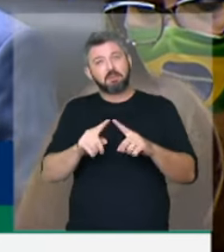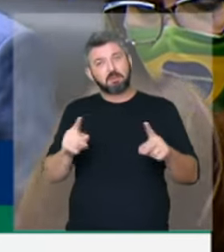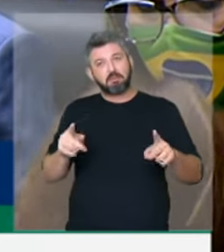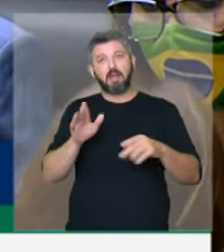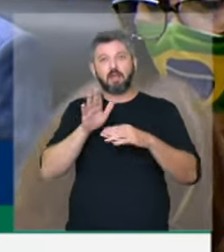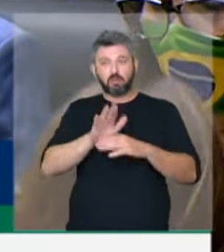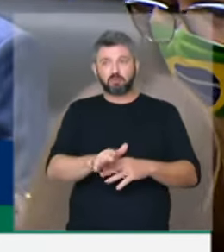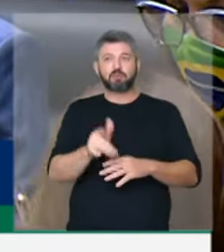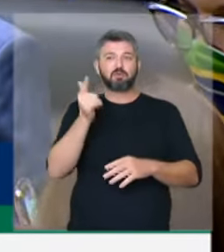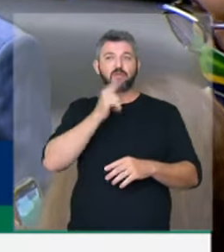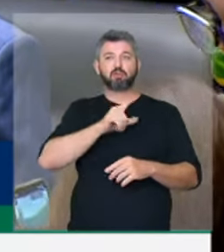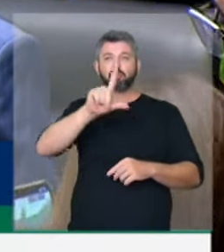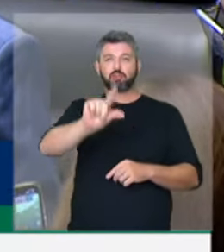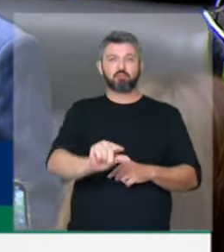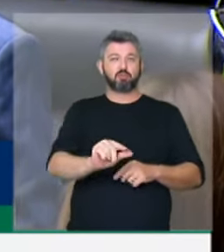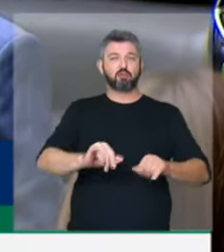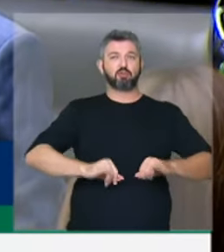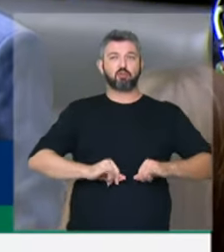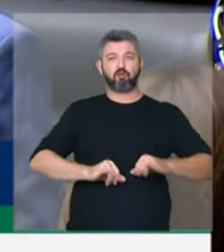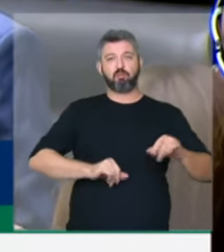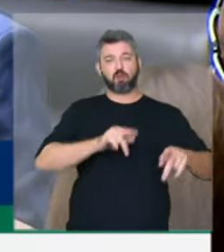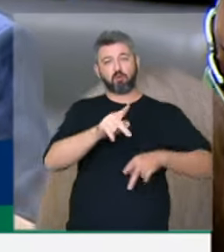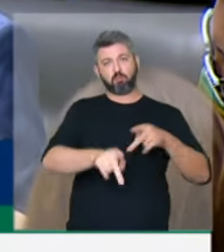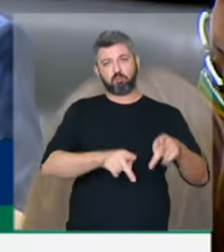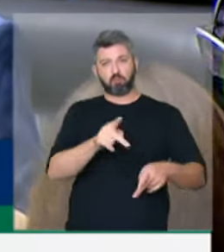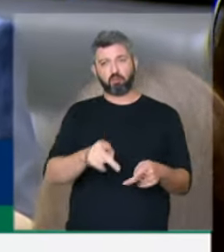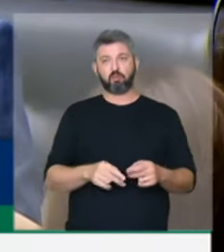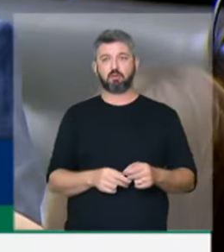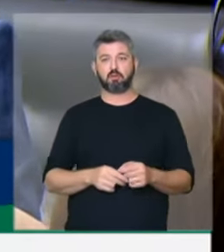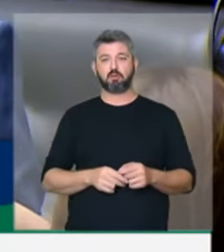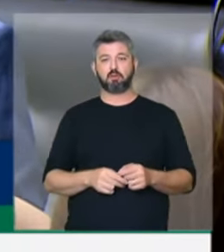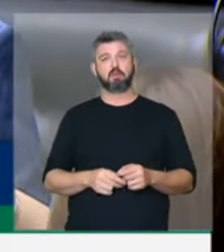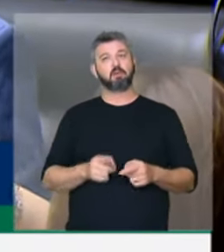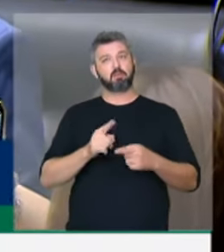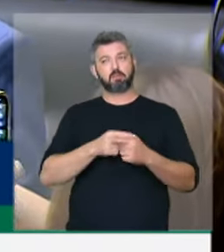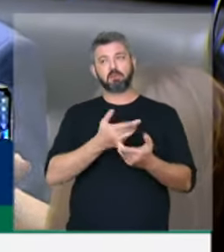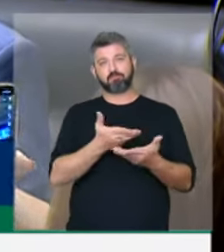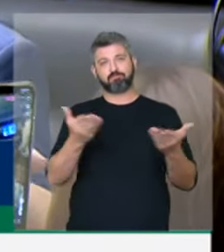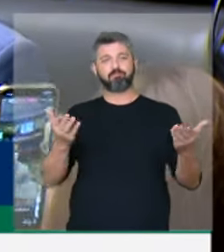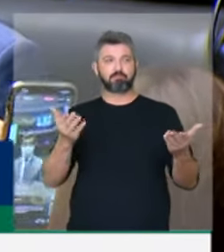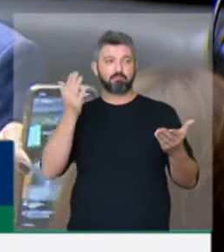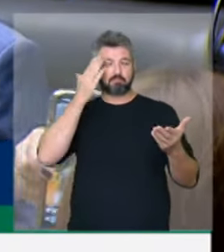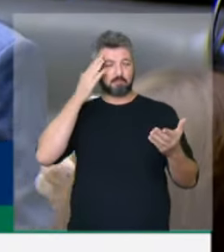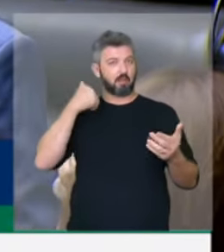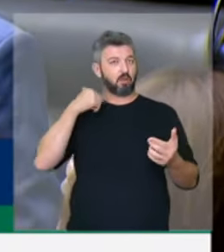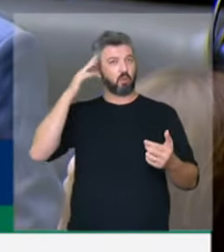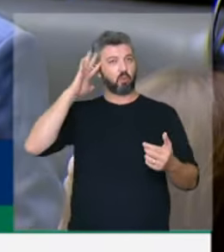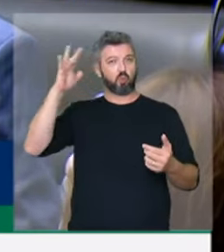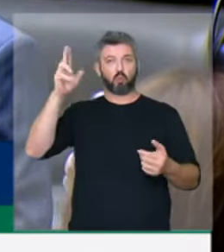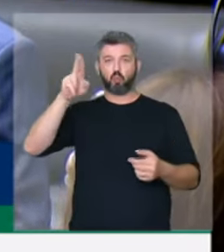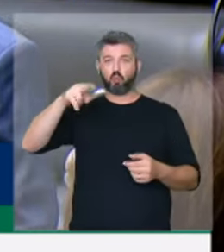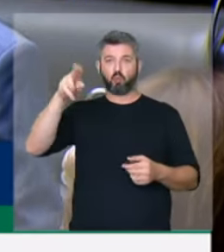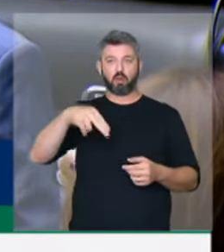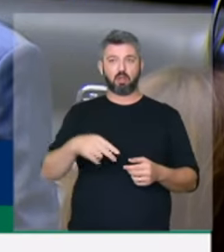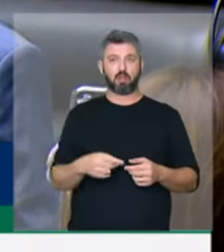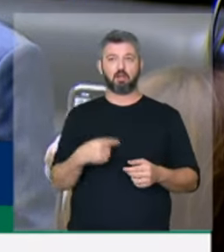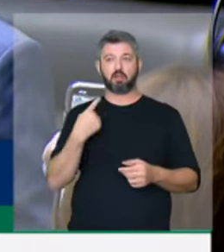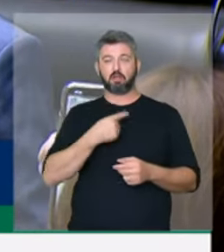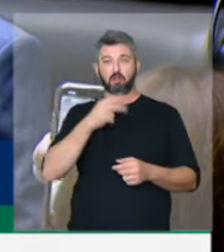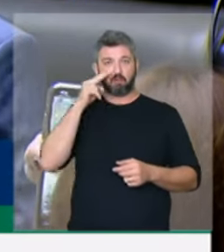PESSOAS QUE O PRESIDENTE, SENHORAS E SENHORES DEPUTADOS. EU NUNCA IMAGINEI QUE NÓS PODERÍAMOS VIVER ALGO TÃO GRAVE NA HISTÓRIA